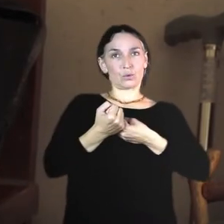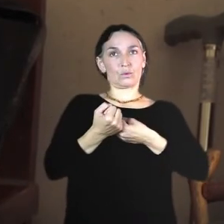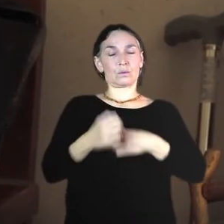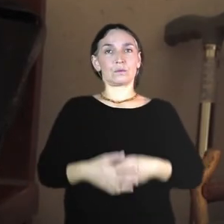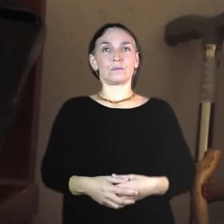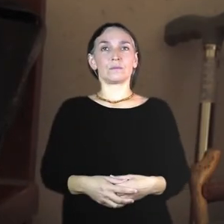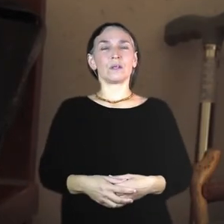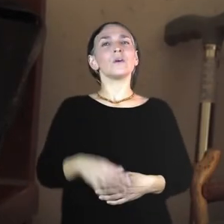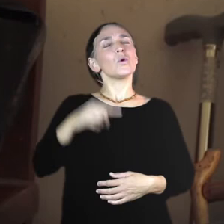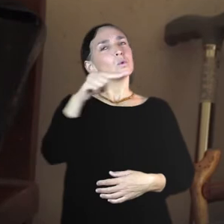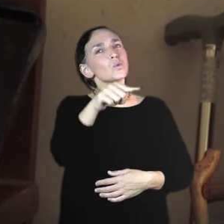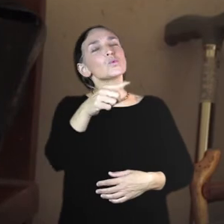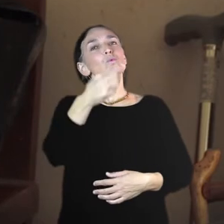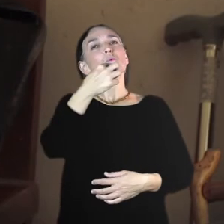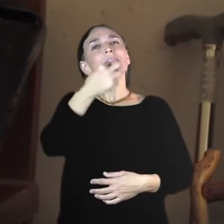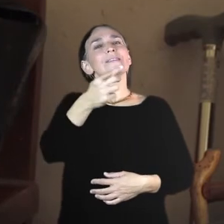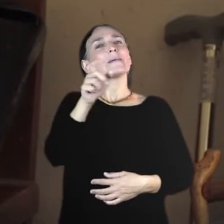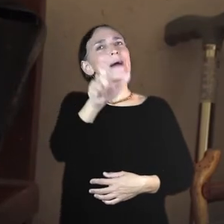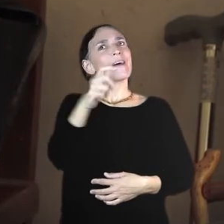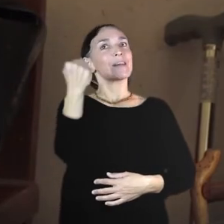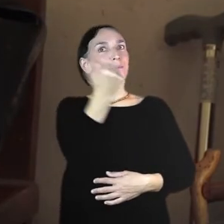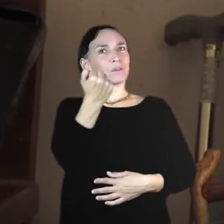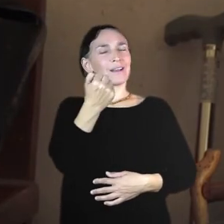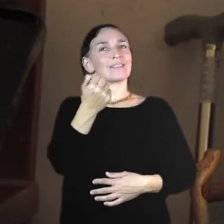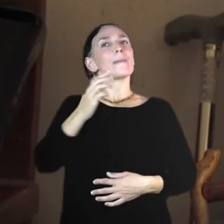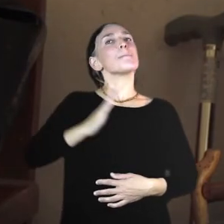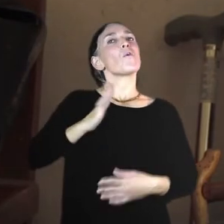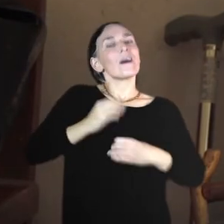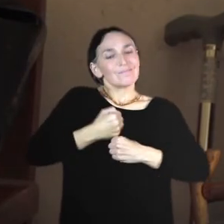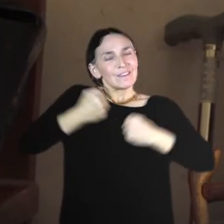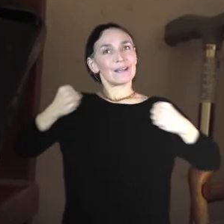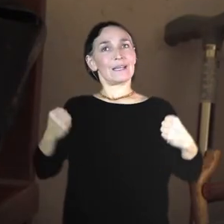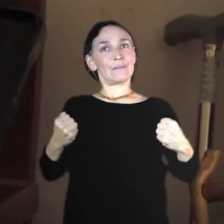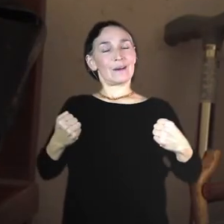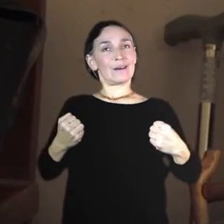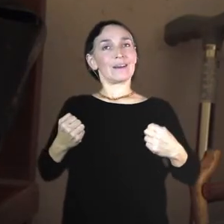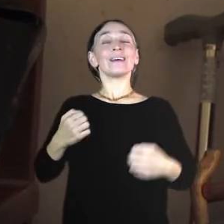Usted esta diciendo una frase muy importante; “si se anima” ese es el gran tema. Claro...